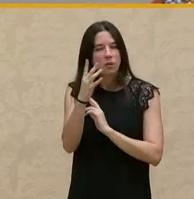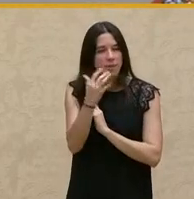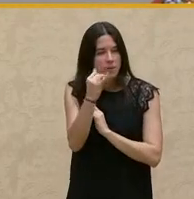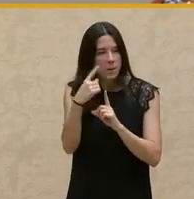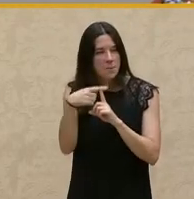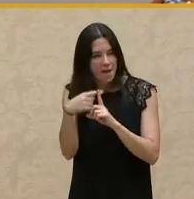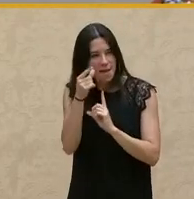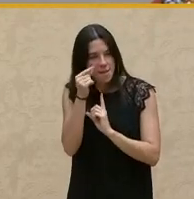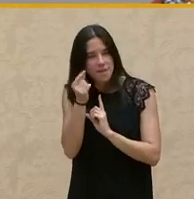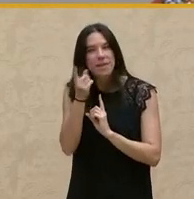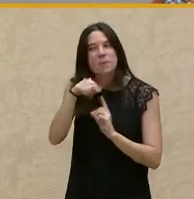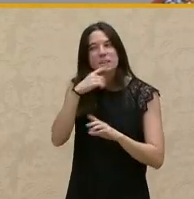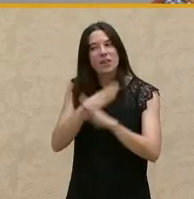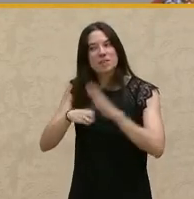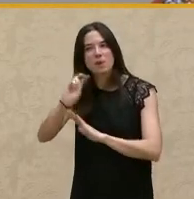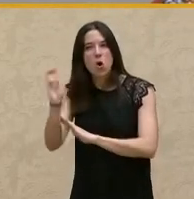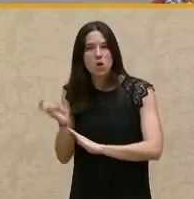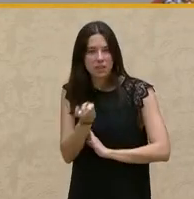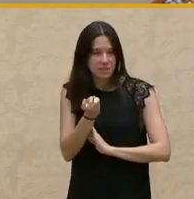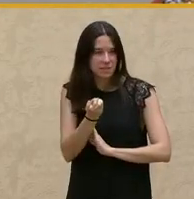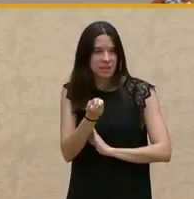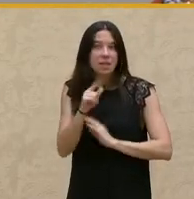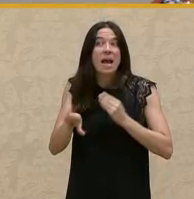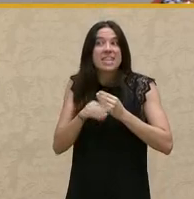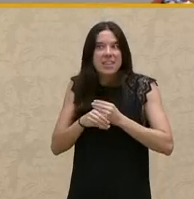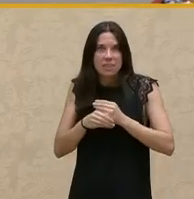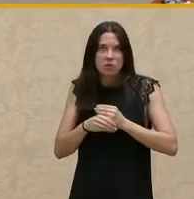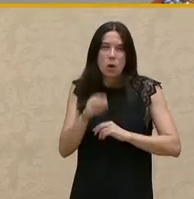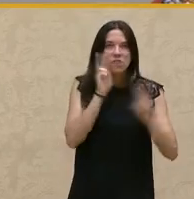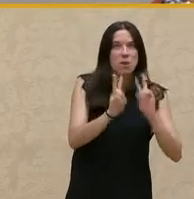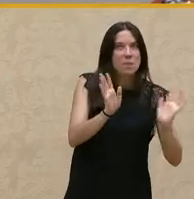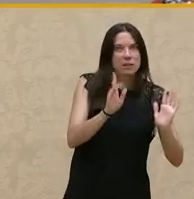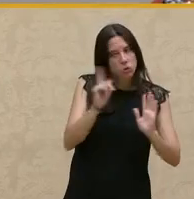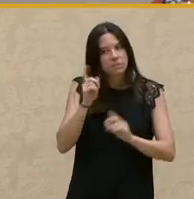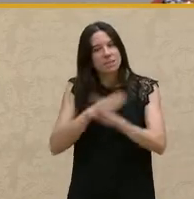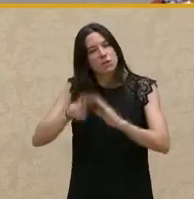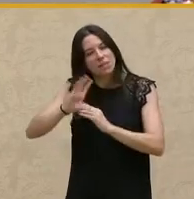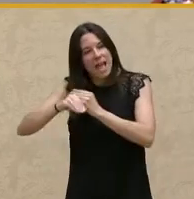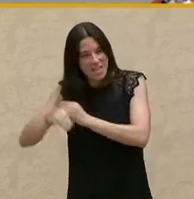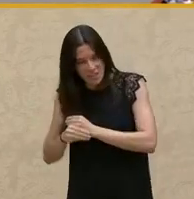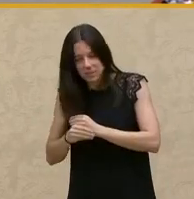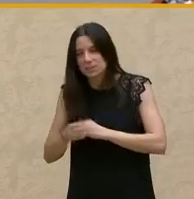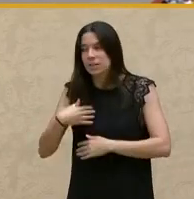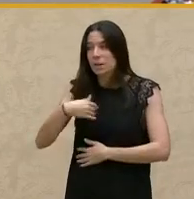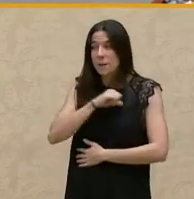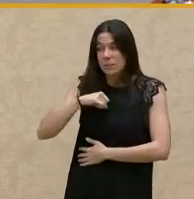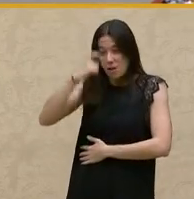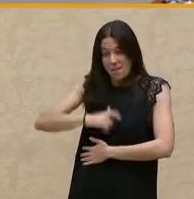de otras discapacidades añadidas a la visual. Personalmente tengo una larga historia con la